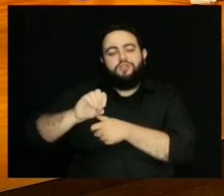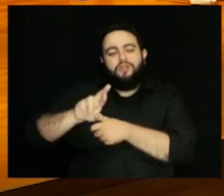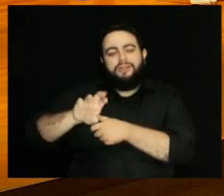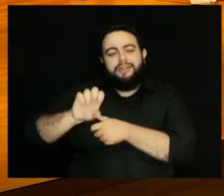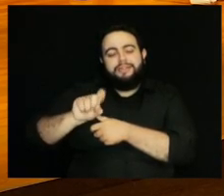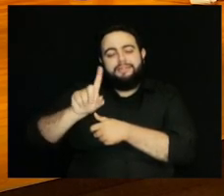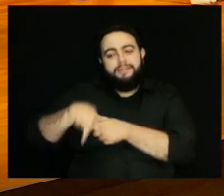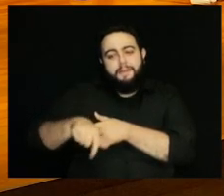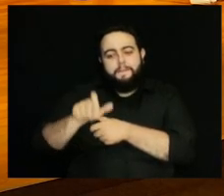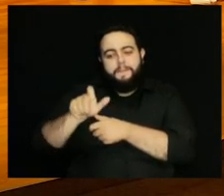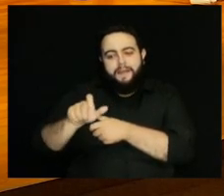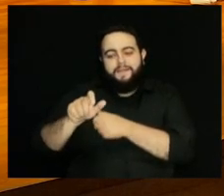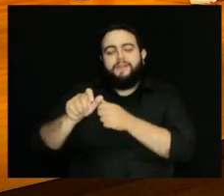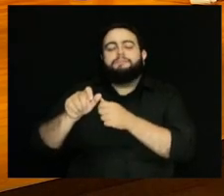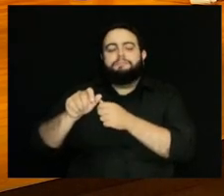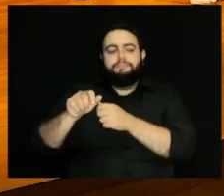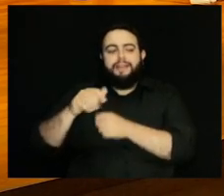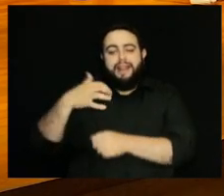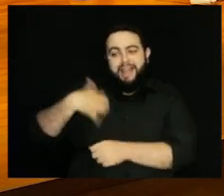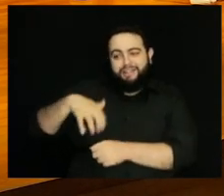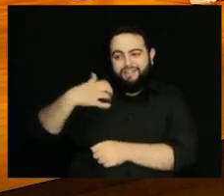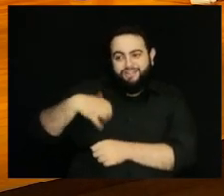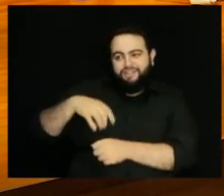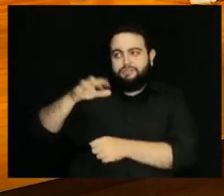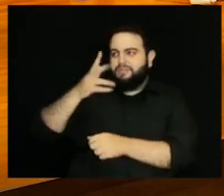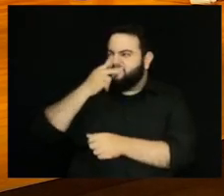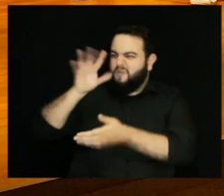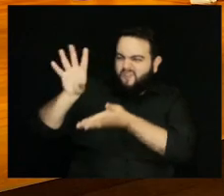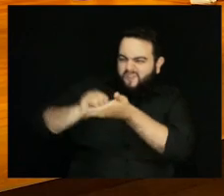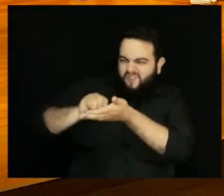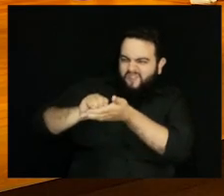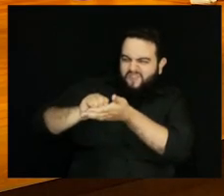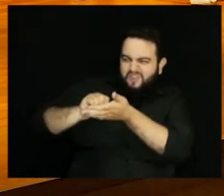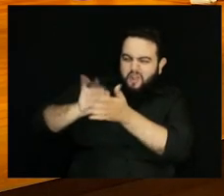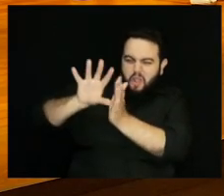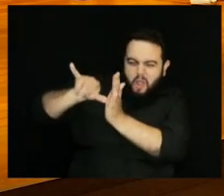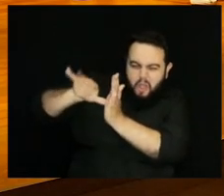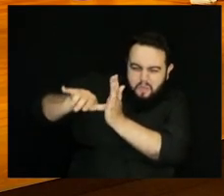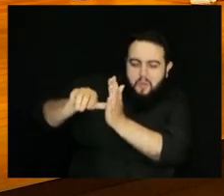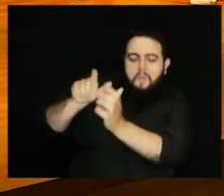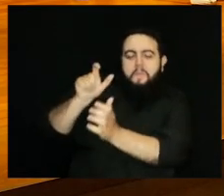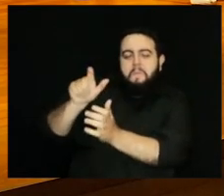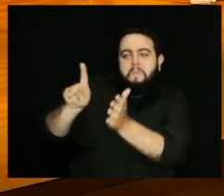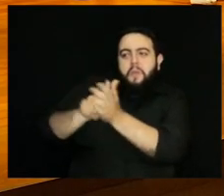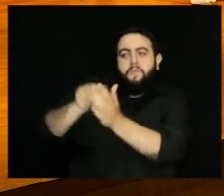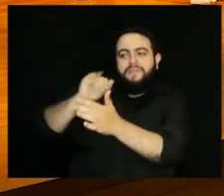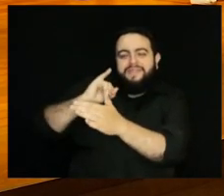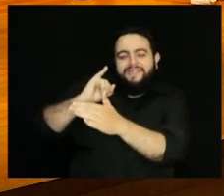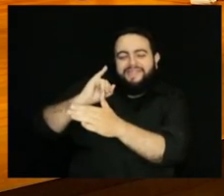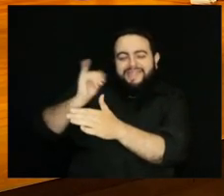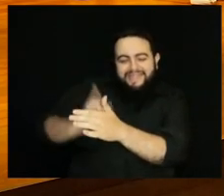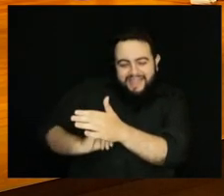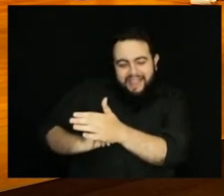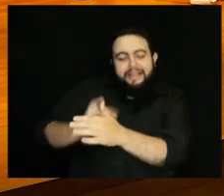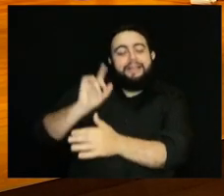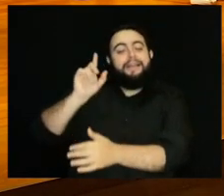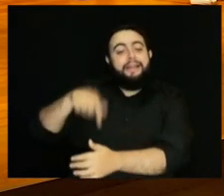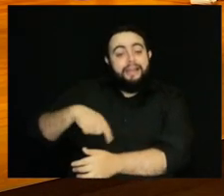italianos né, cantautore. E que eu acho muito bom para falar, porque são os caras que cantam as